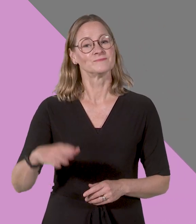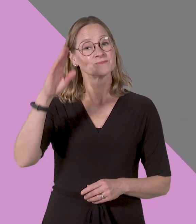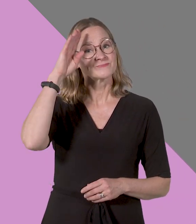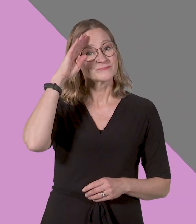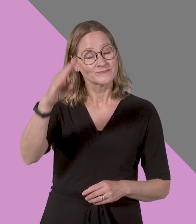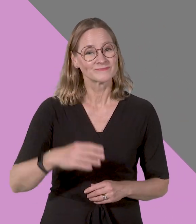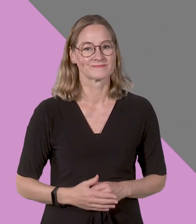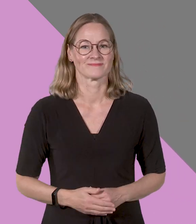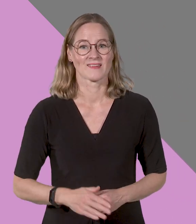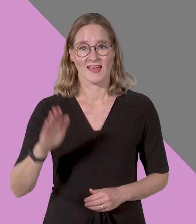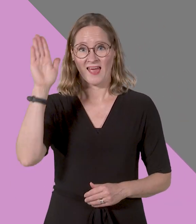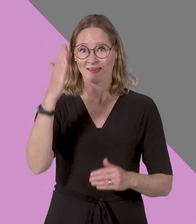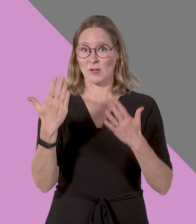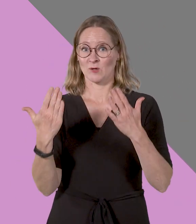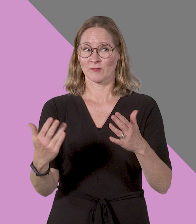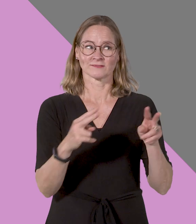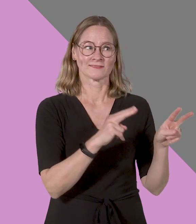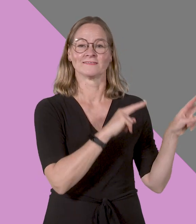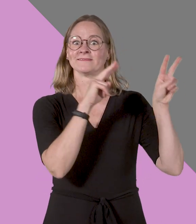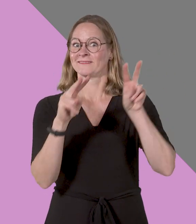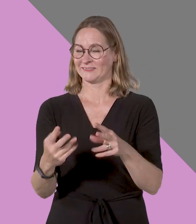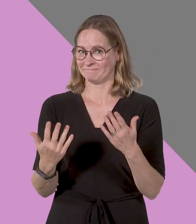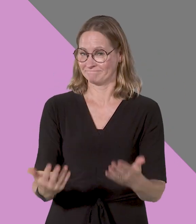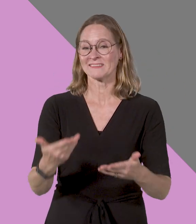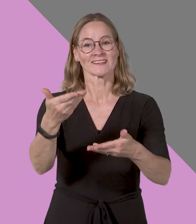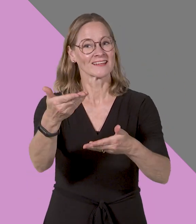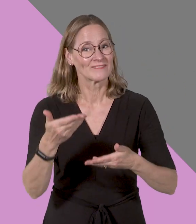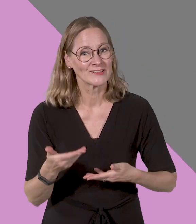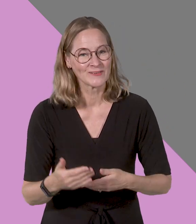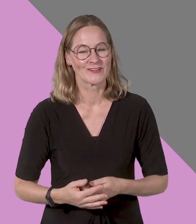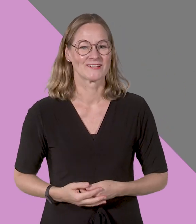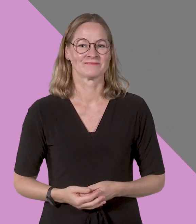Hei! Tervetuloa ajankohtaiskatsauksemme pariin.